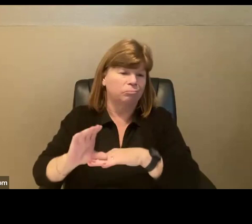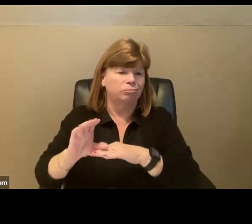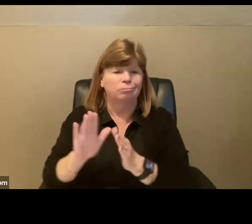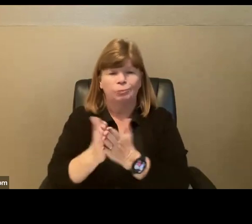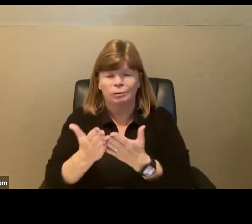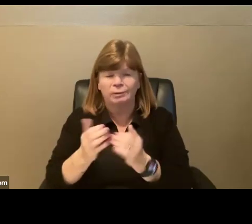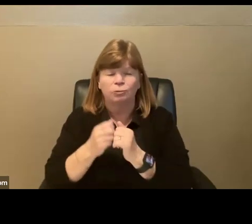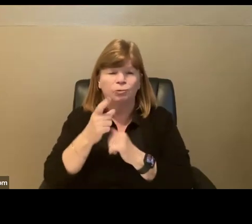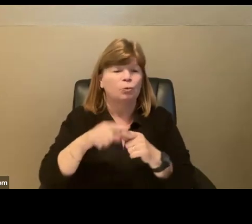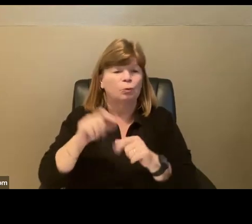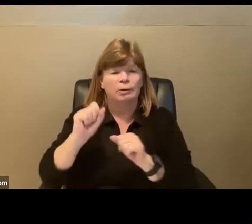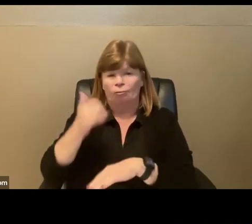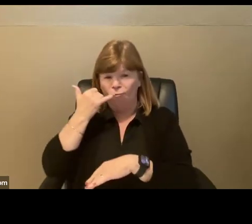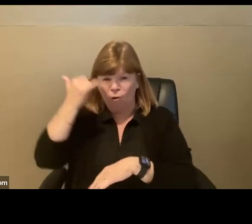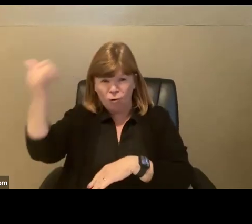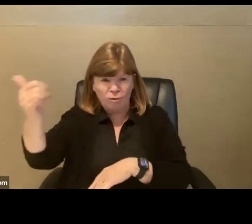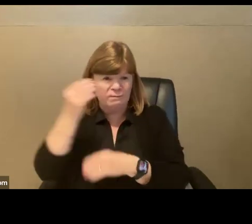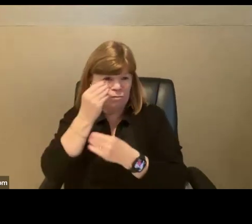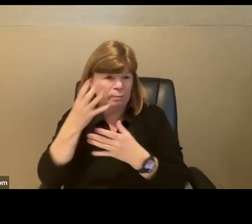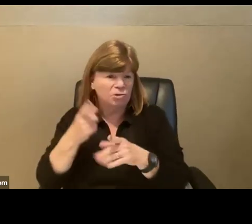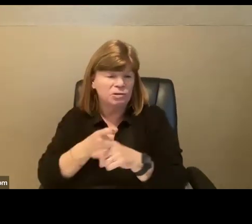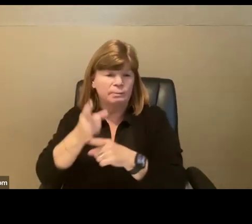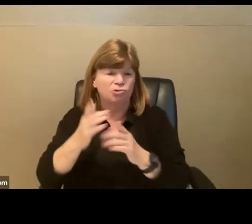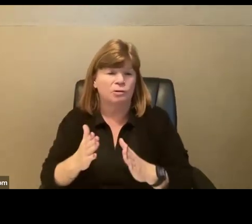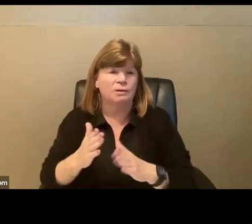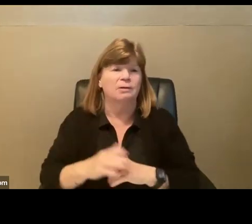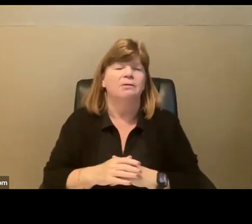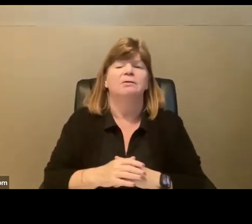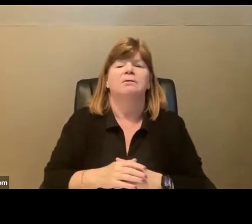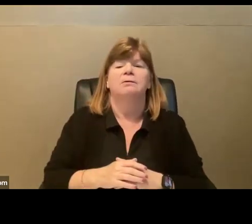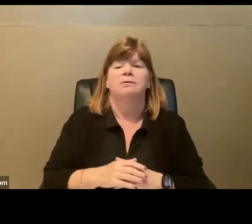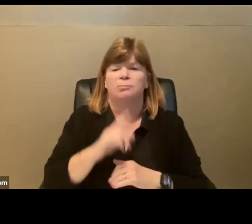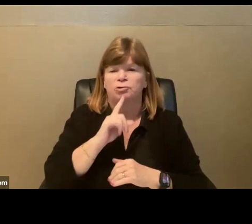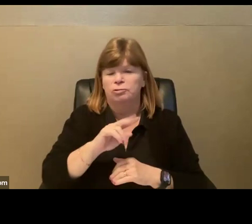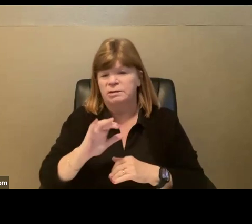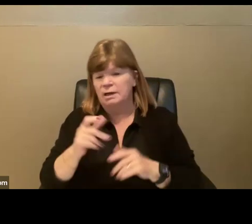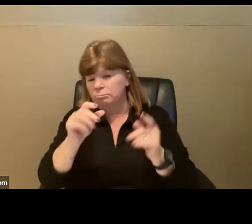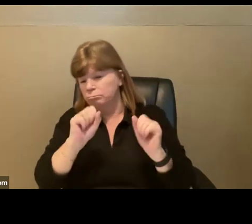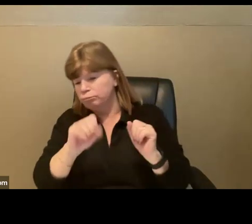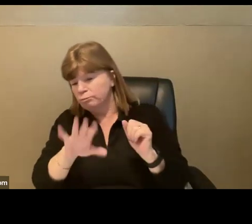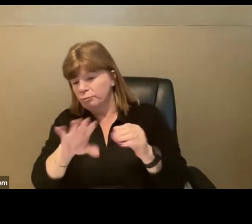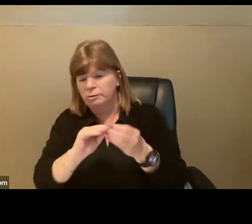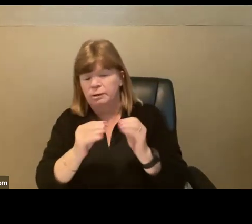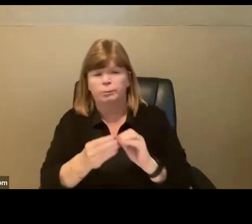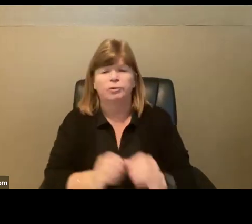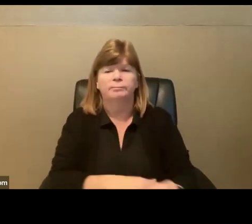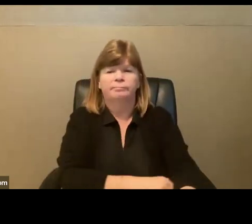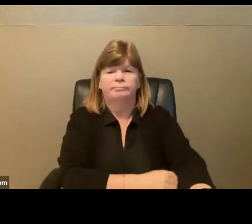Puede llamarlos, al especialista en información. Estoy seguro de que Zach ha puesto su número, pero estoy seguro de que no le importaría volver a ponerlo.